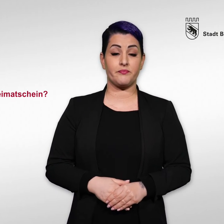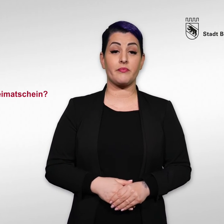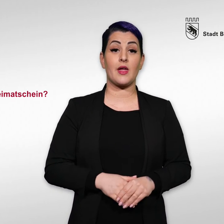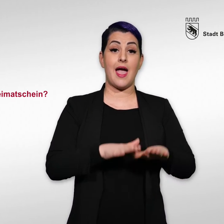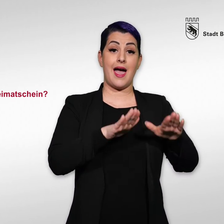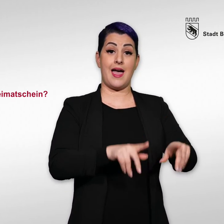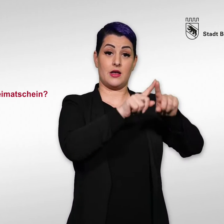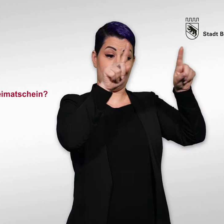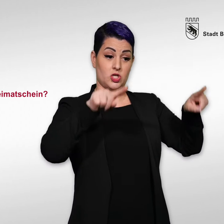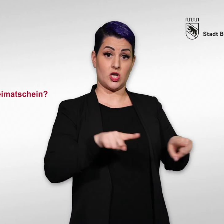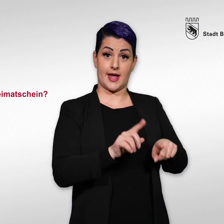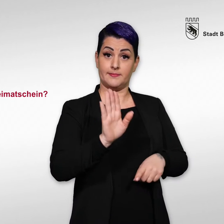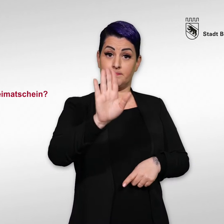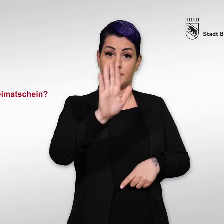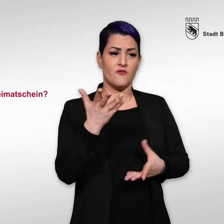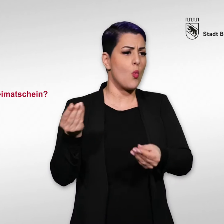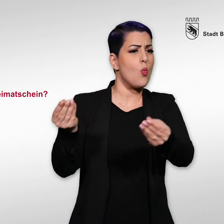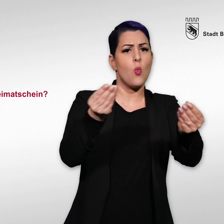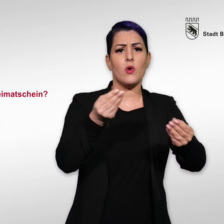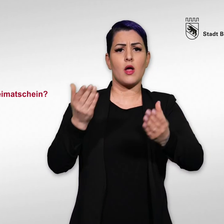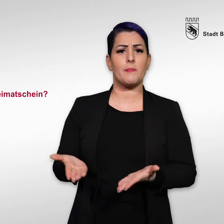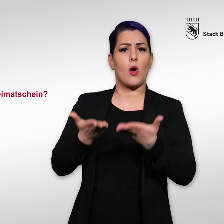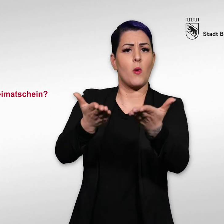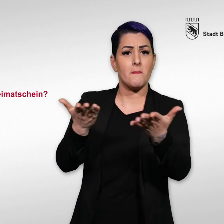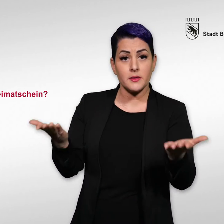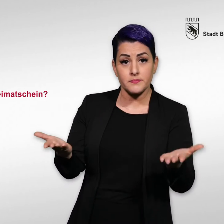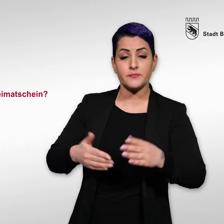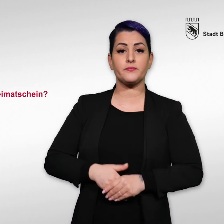Wo erhalten Sie Ihren Heimatschein?